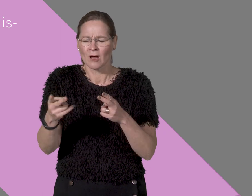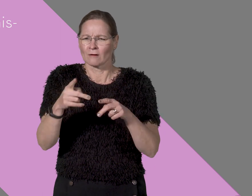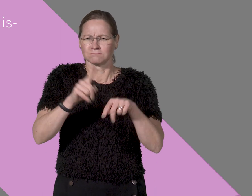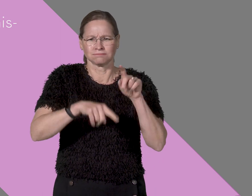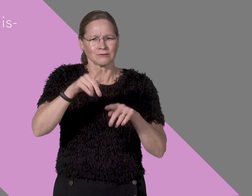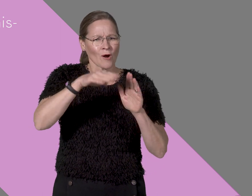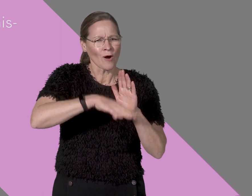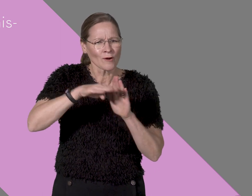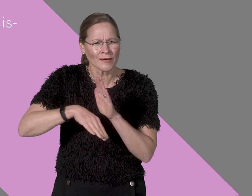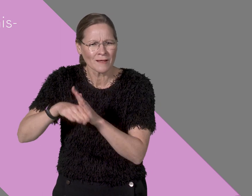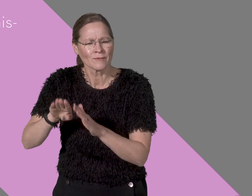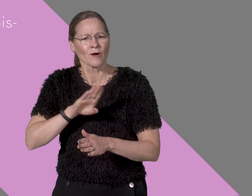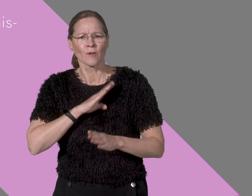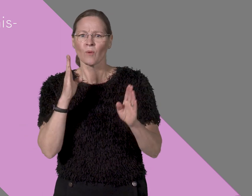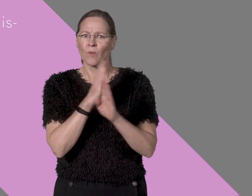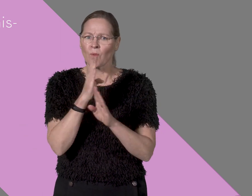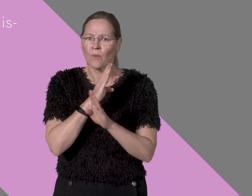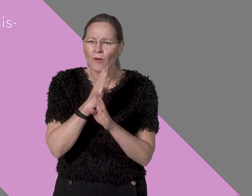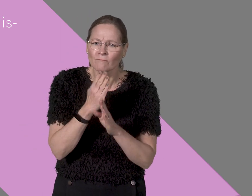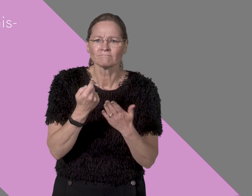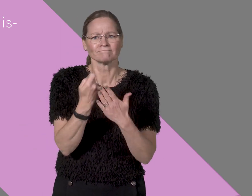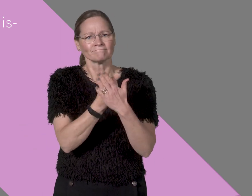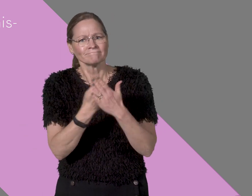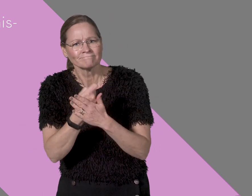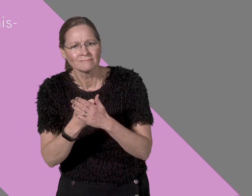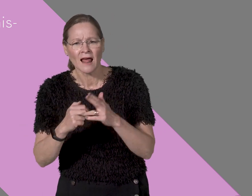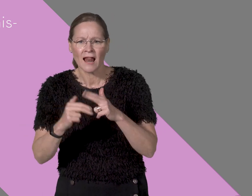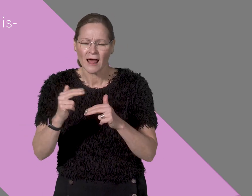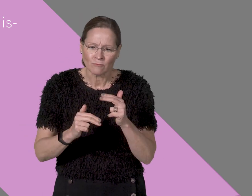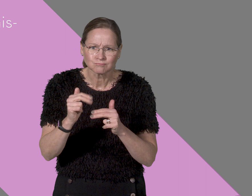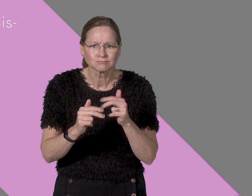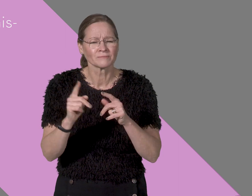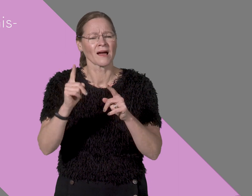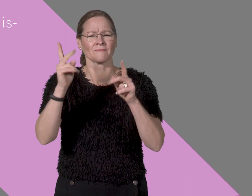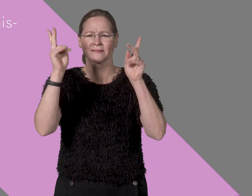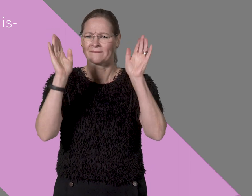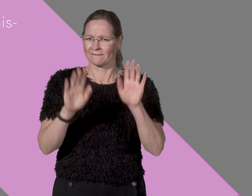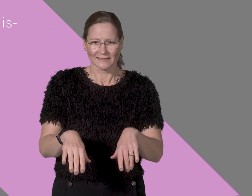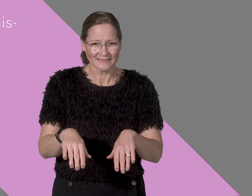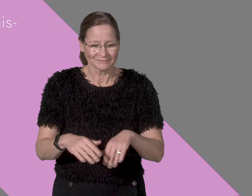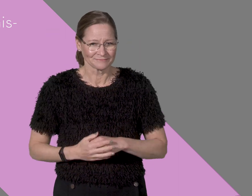ja sen monipuolisesta ohjelmistosta, johon kuuluu ulkoilua, - piirtämistä, legoilla rakentelua ja vaikka mitä muuta.